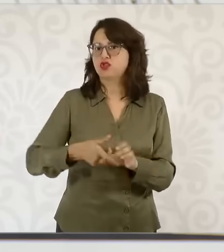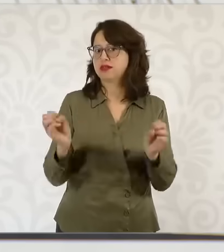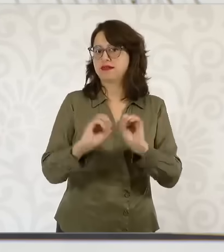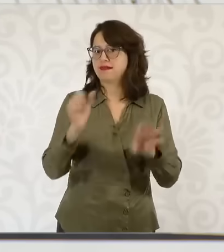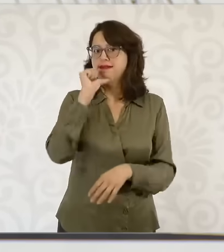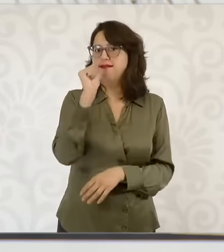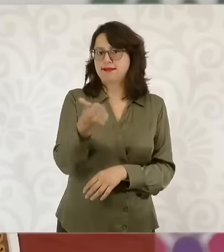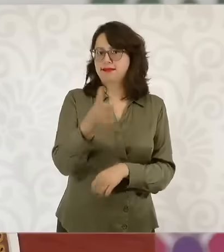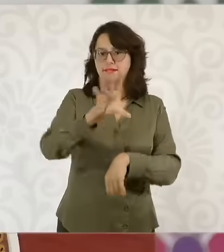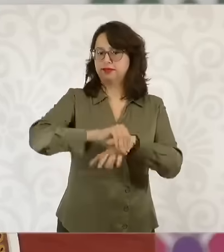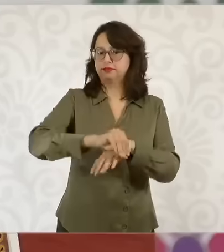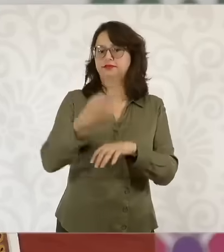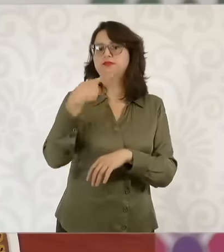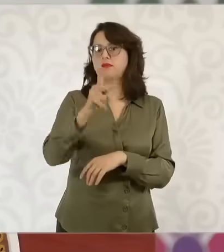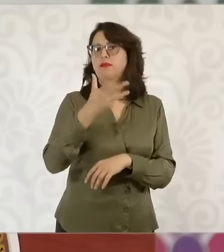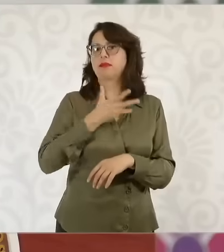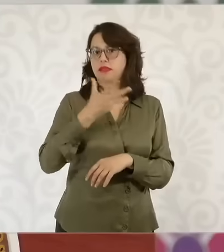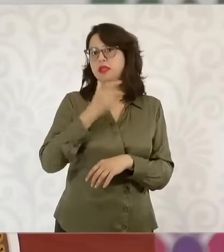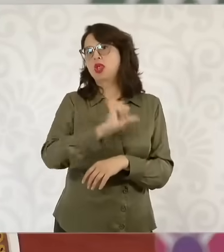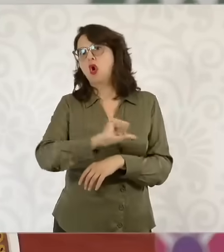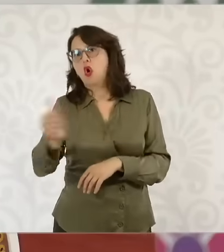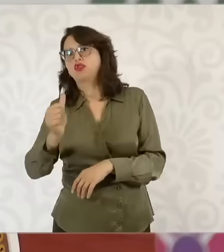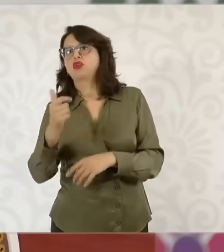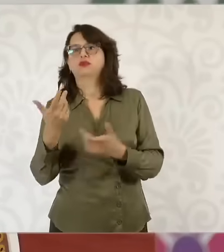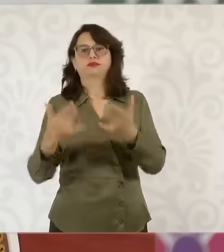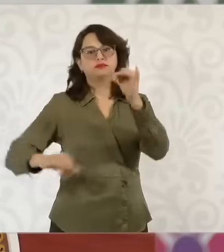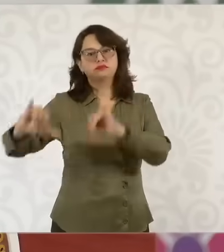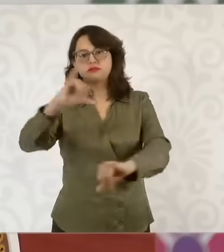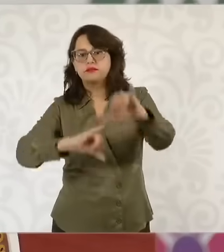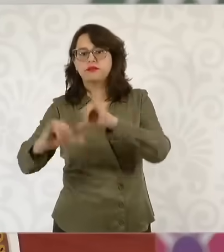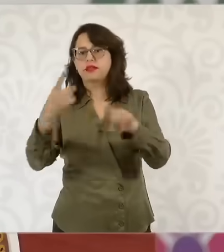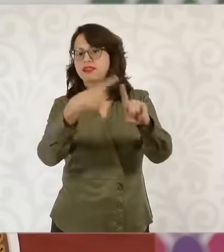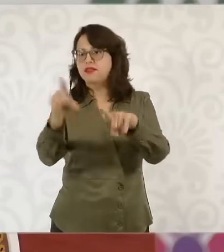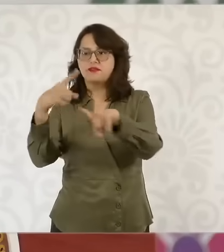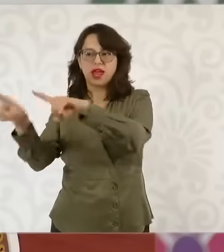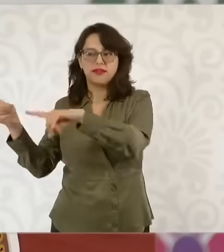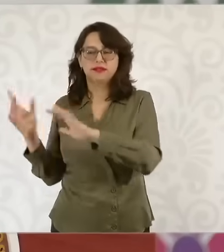importación de un producto químico, pero en realidad importó gasolina y no ese producto